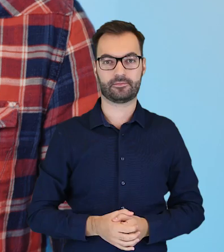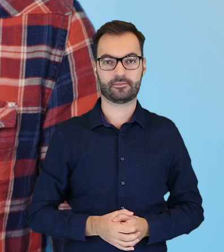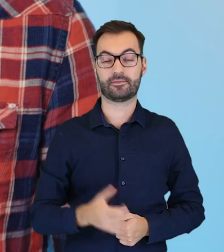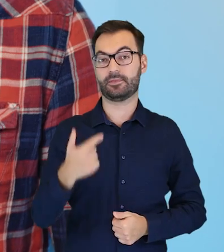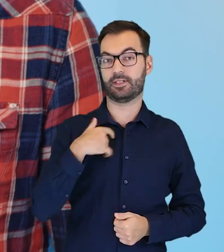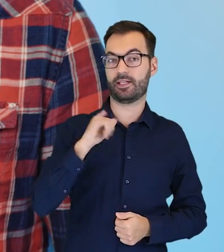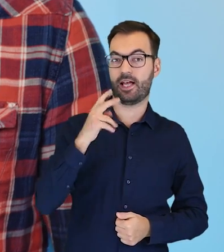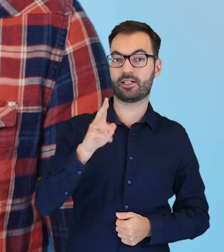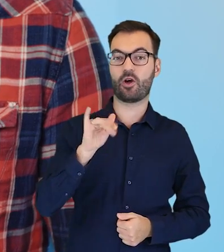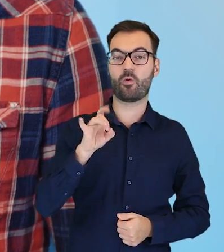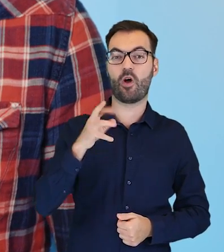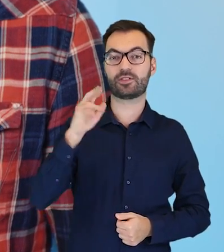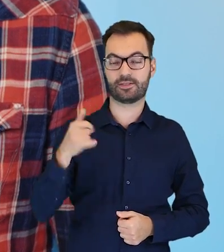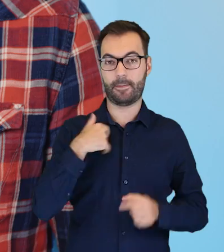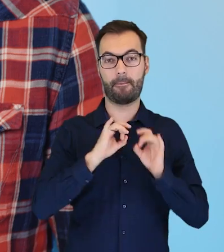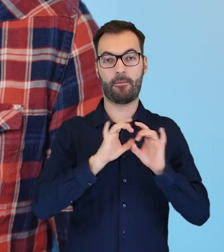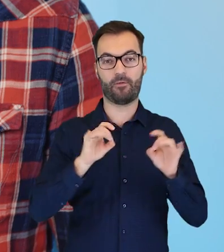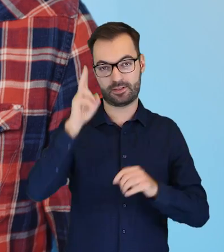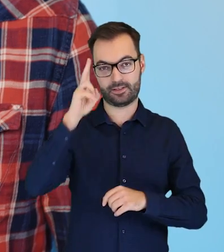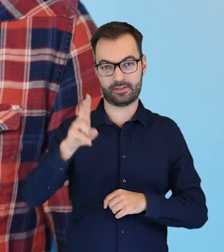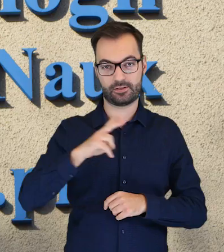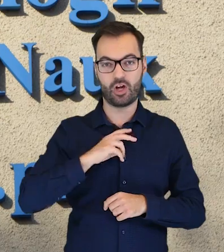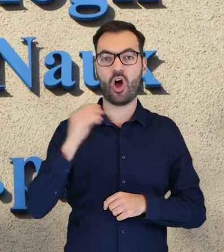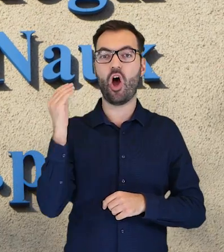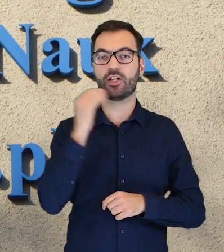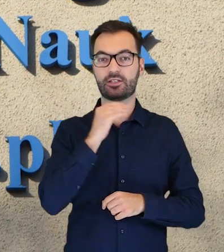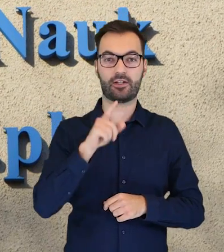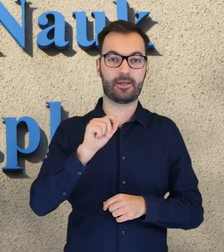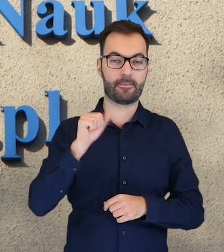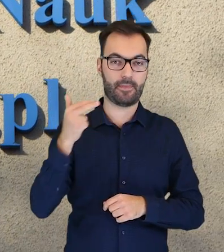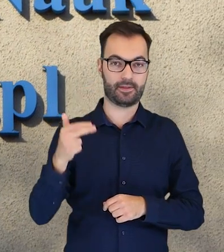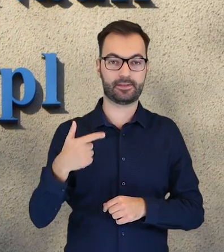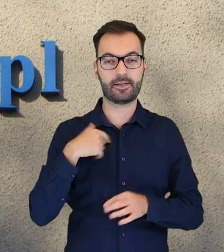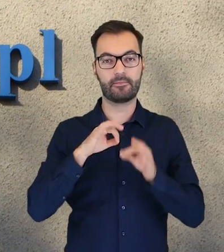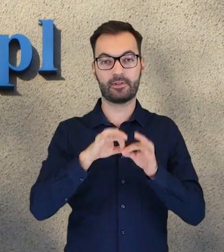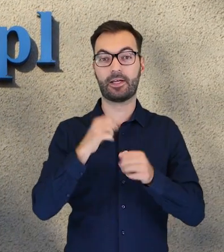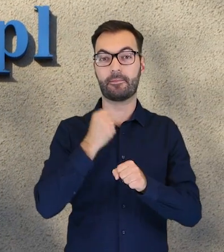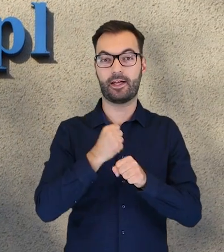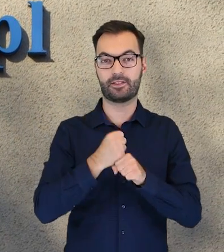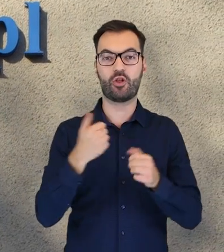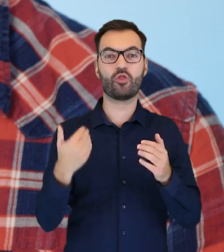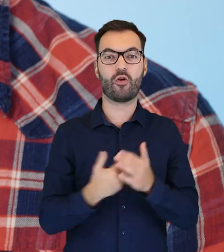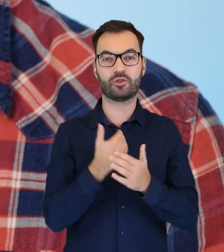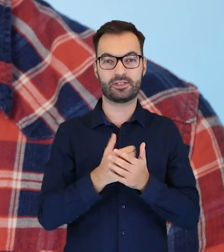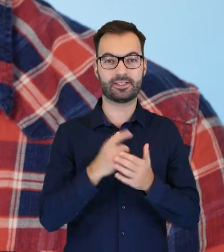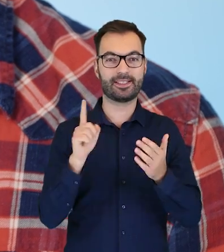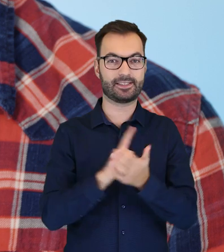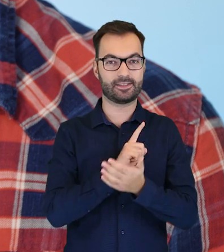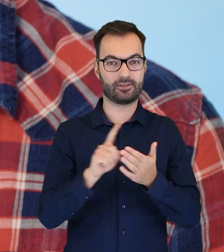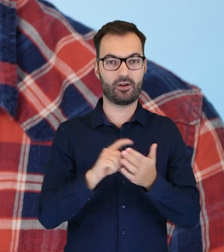Nazywam się Jacek Bełdowski, jestem profesorem w Instytucie Oceanologii PAN. Kieruje pracownią współczesnych zagrożeń ekosystemów morskich.